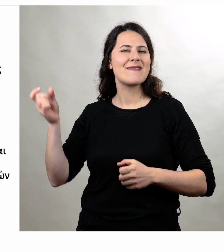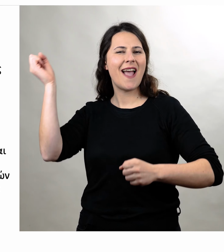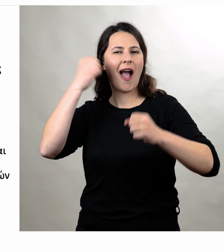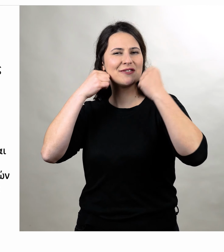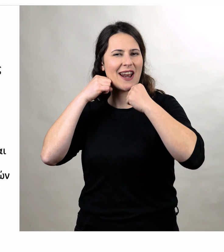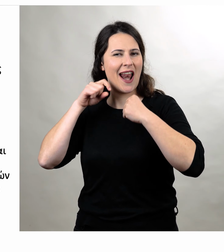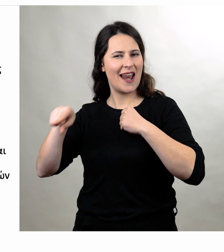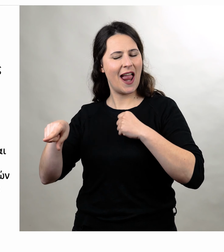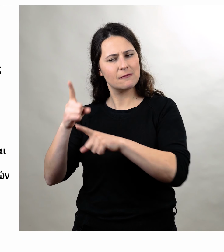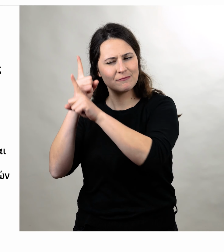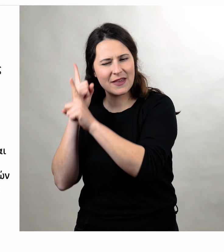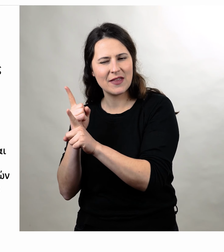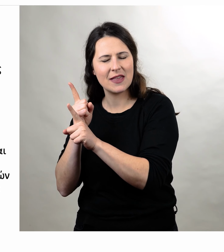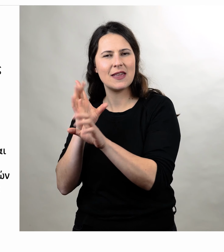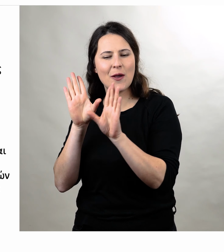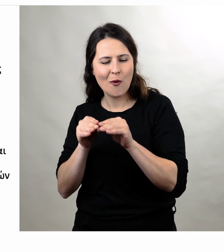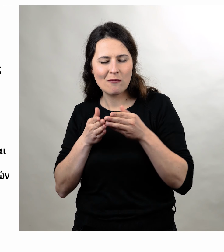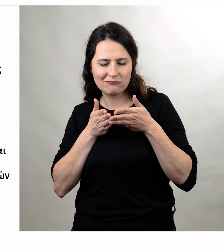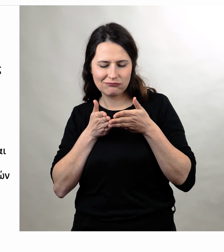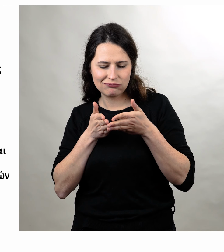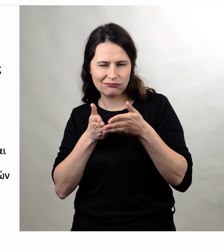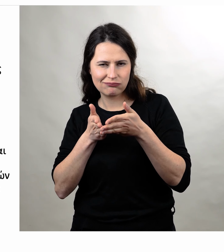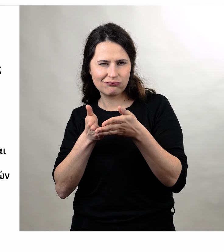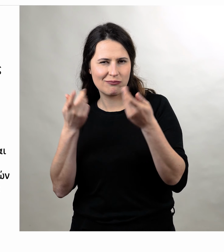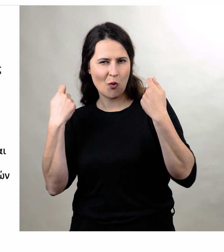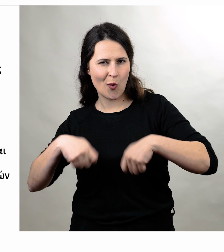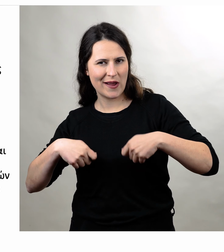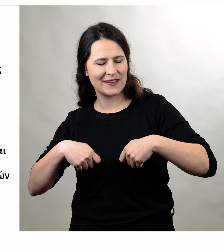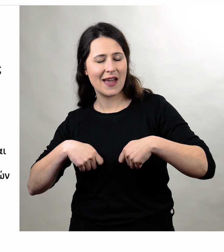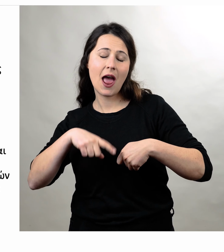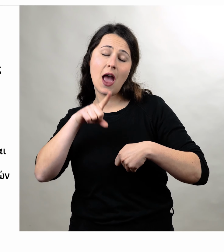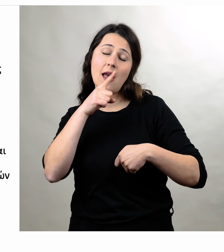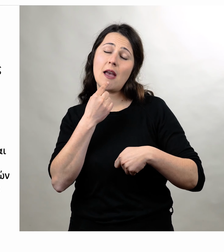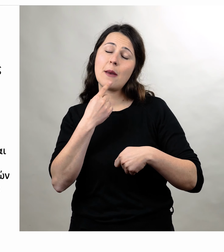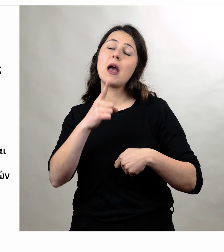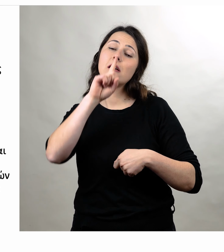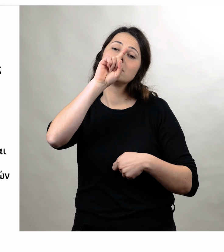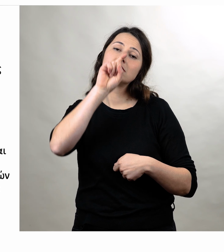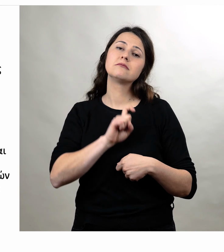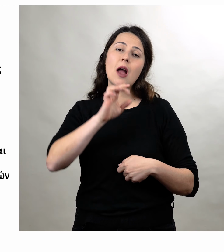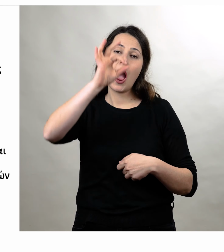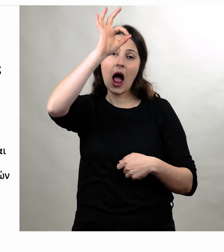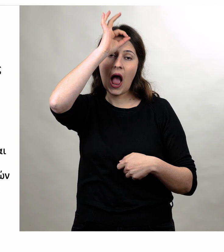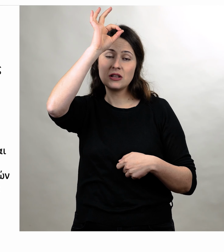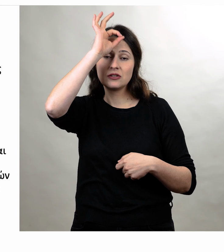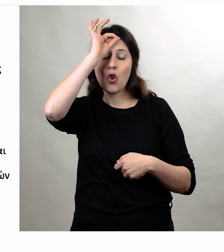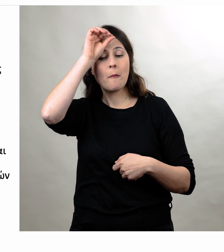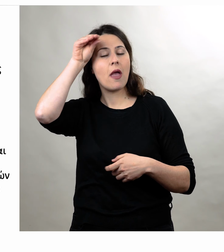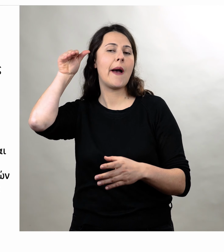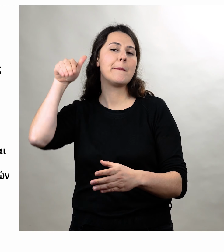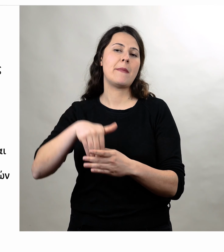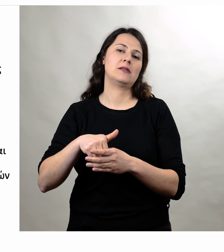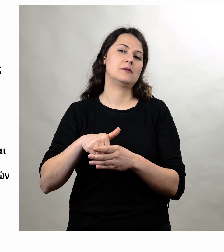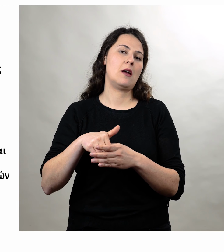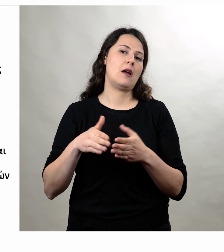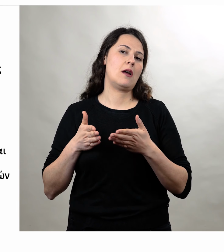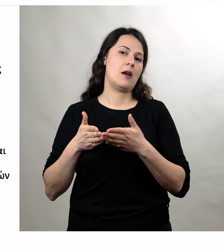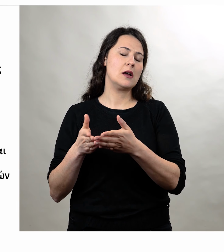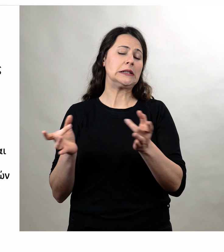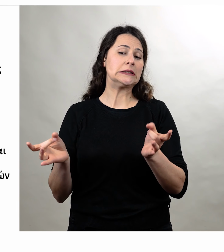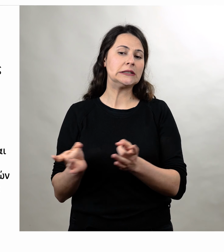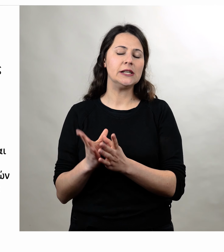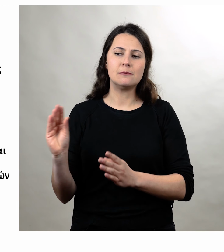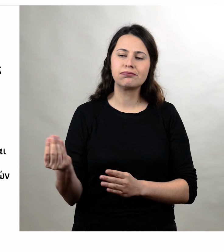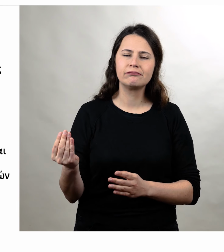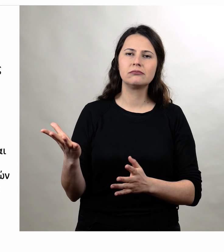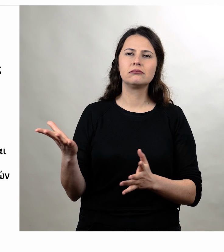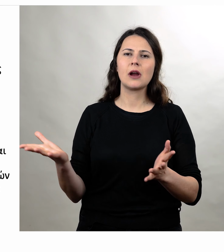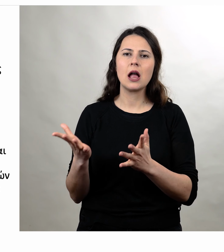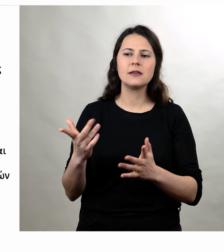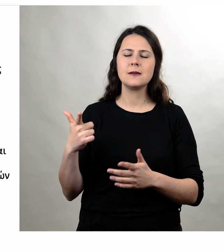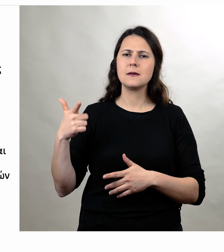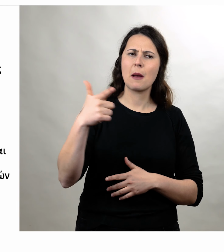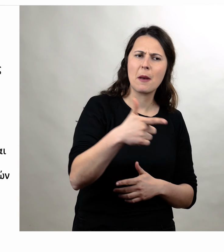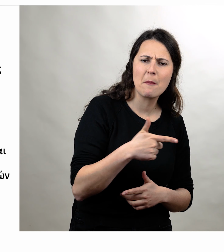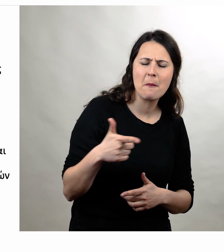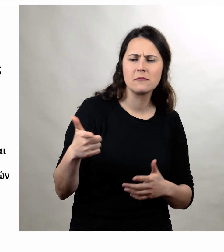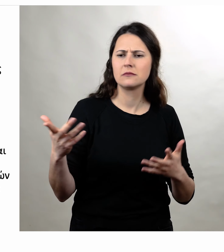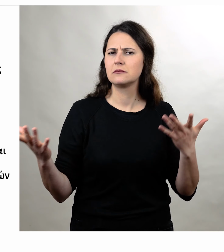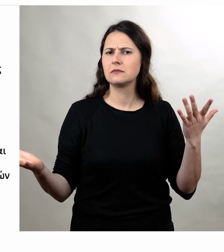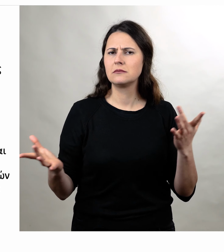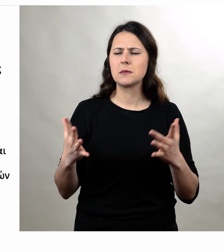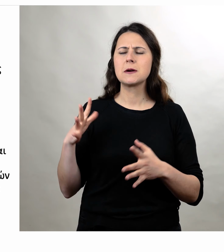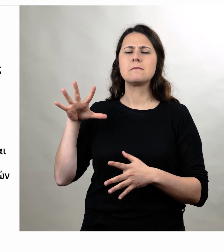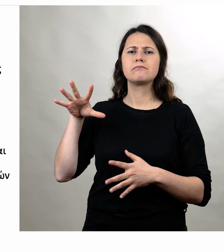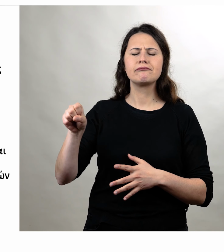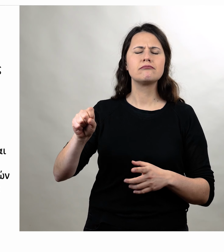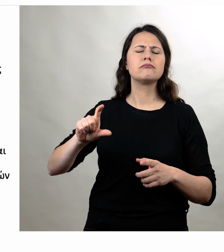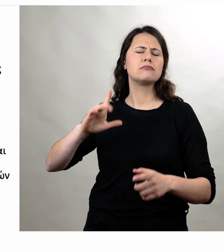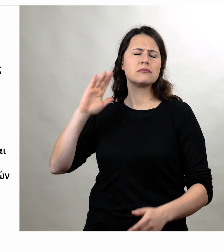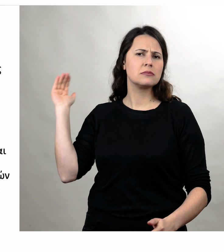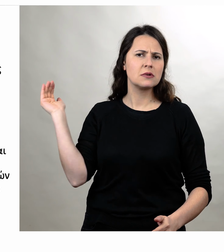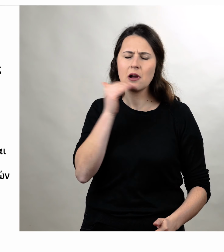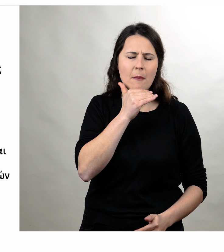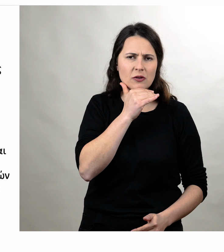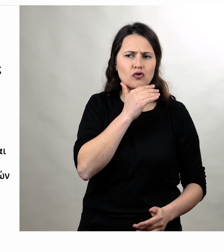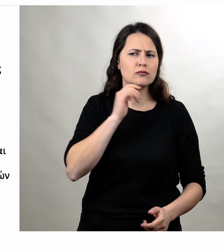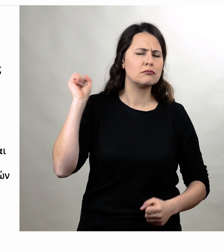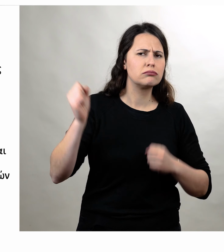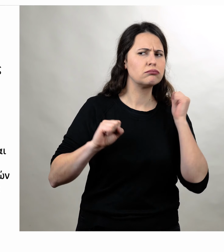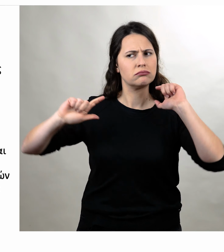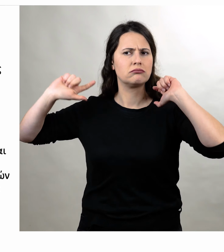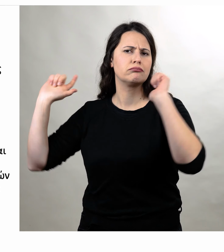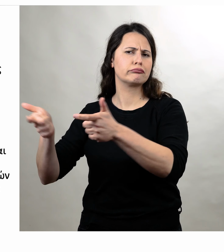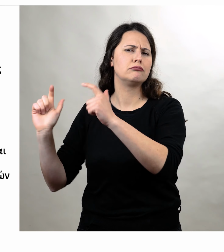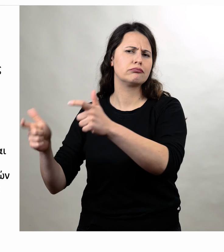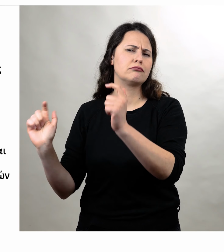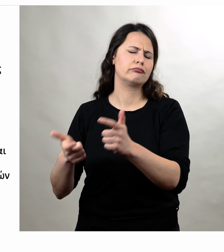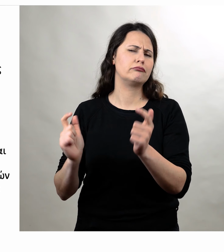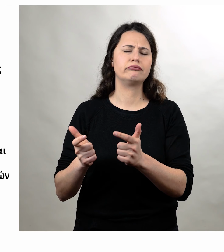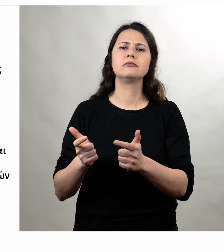Θα πρέπει να ταξιδεύουν με τα πλοία και αστυνομικοί. Με αυτό τον τρόπο, σε περίπτωση εγκληματικής ενέργειας, θα μπορούσαν να εξασφαλίσουν γρήγορη αντίδραση.